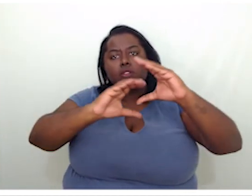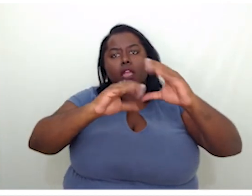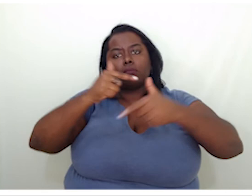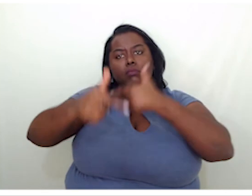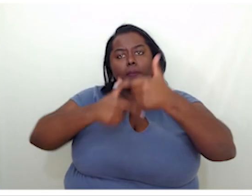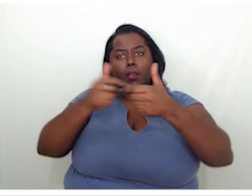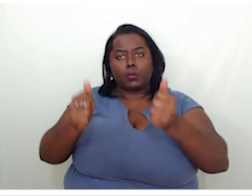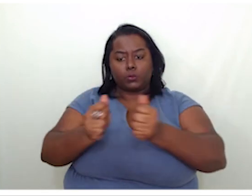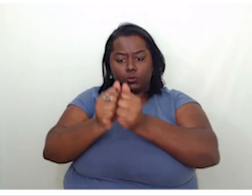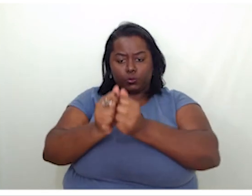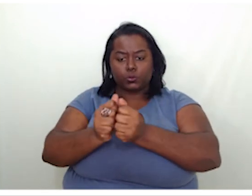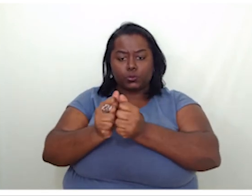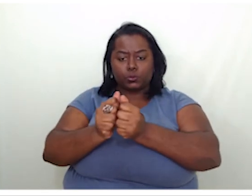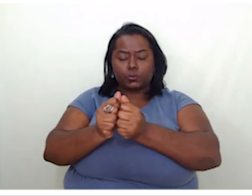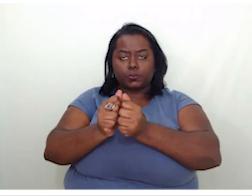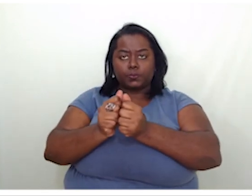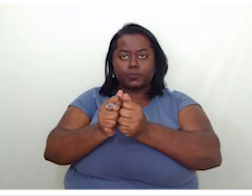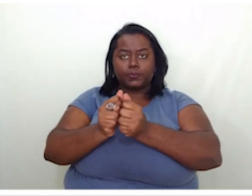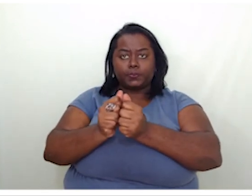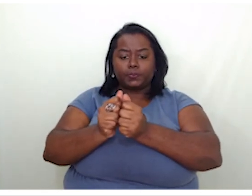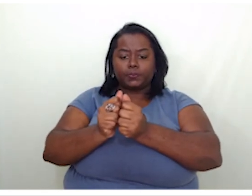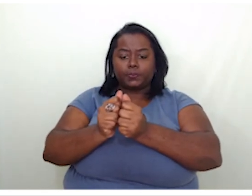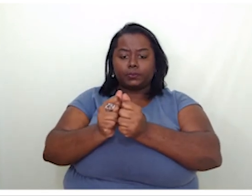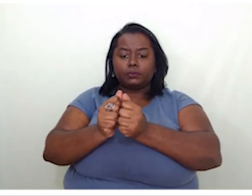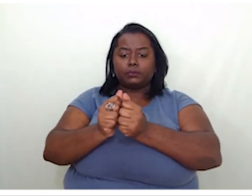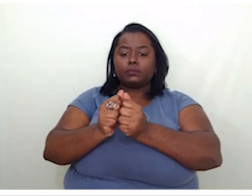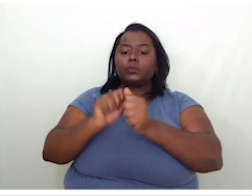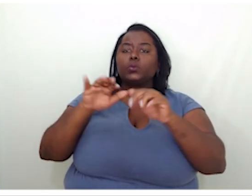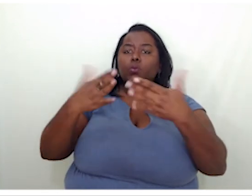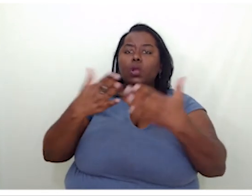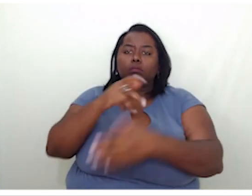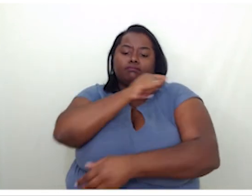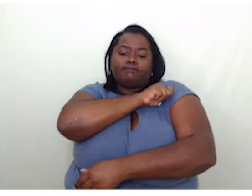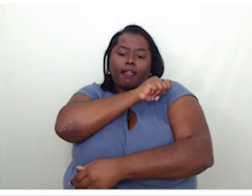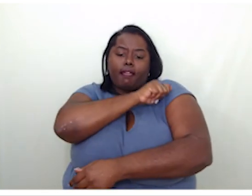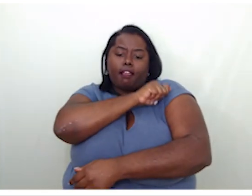les han gustado mucho.